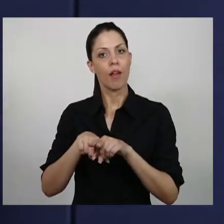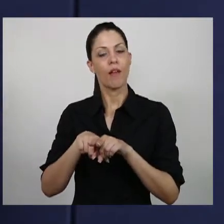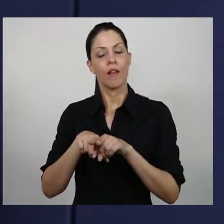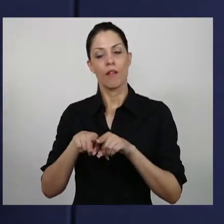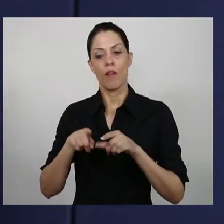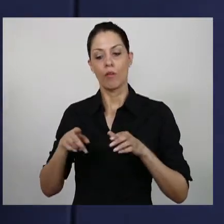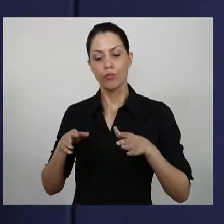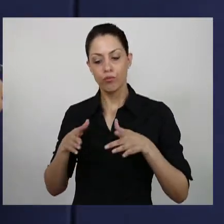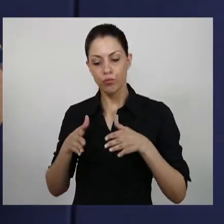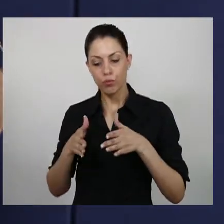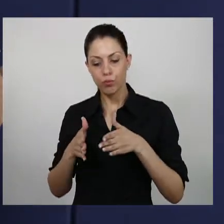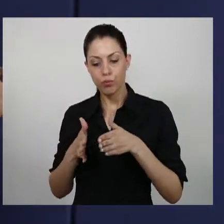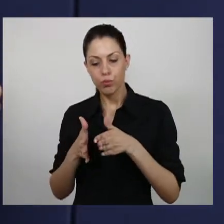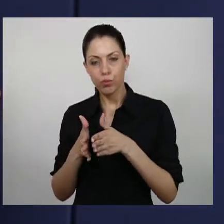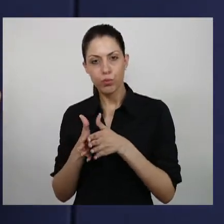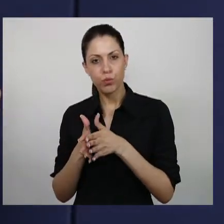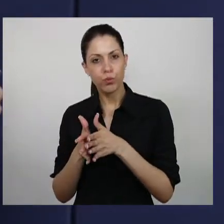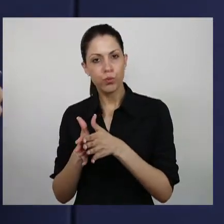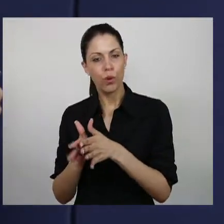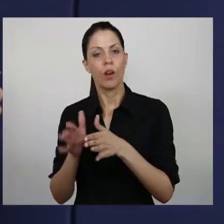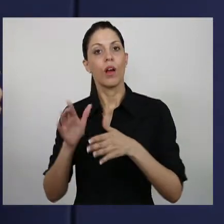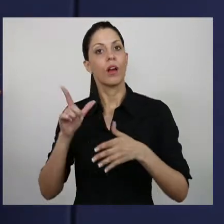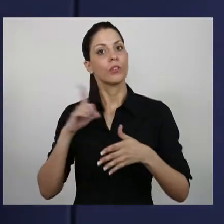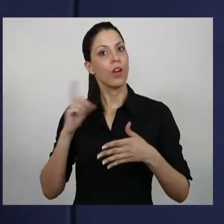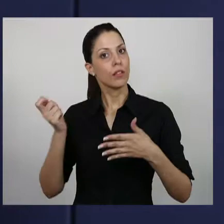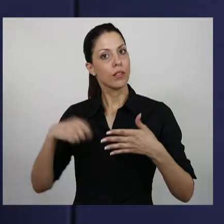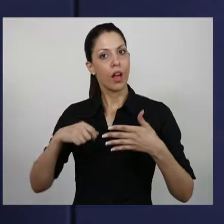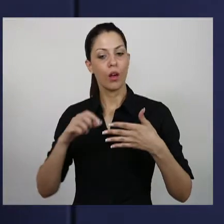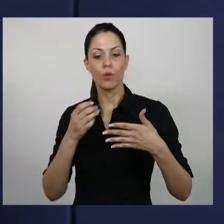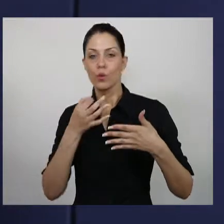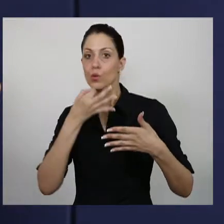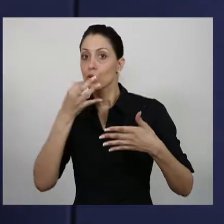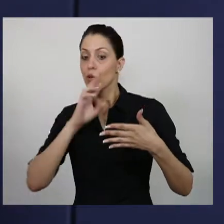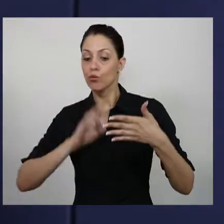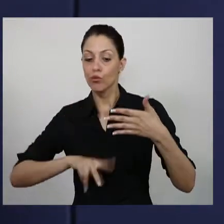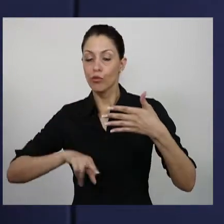vai aumentar, e ai eles percebem que o instrumento já tem duas possibilidades de série harmônica,